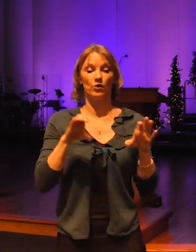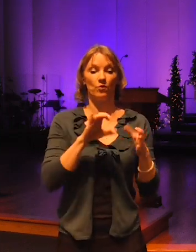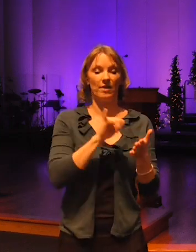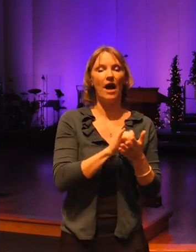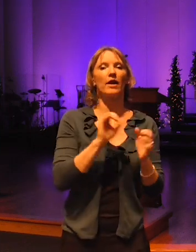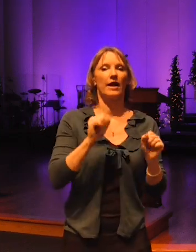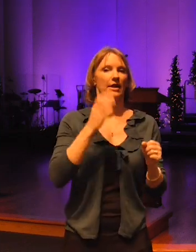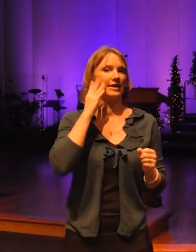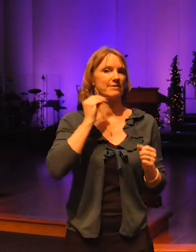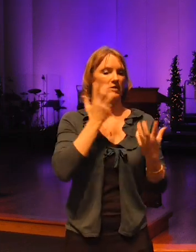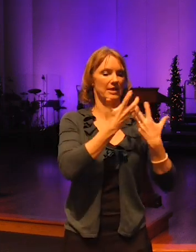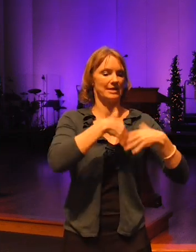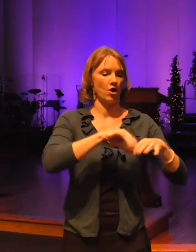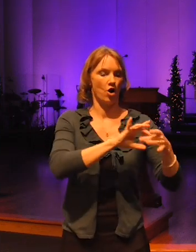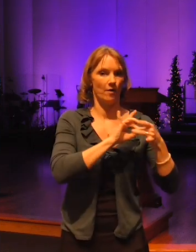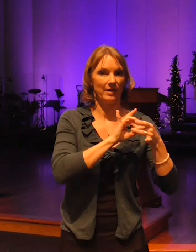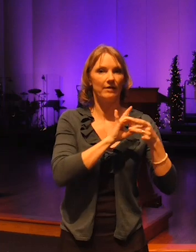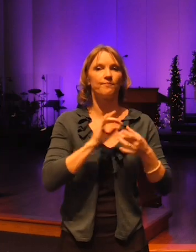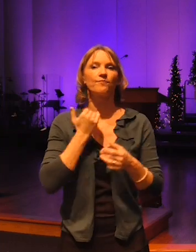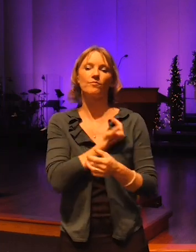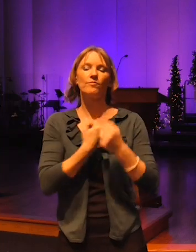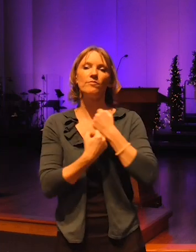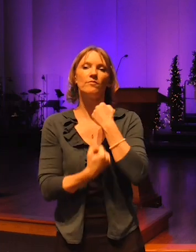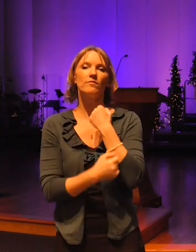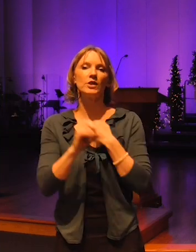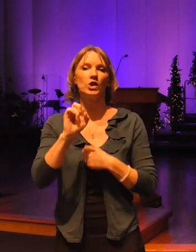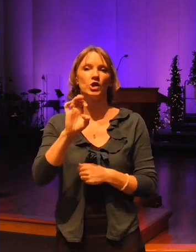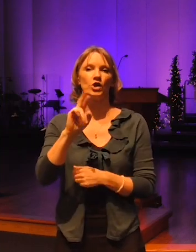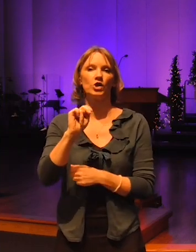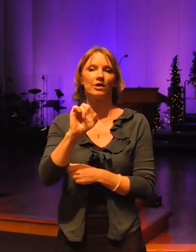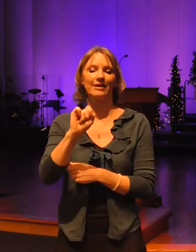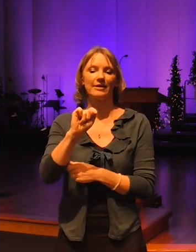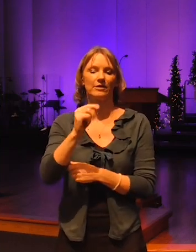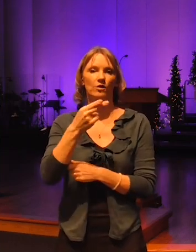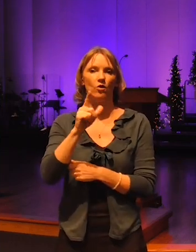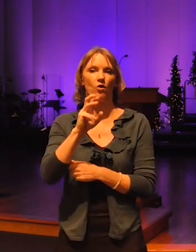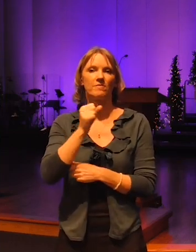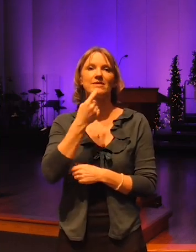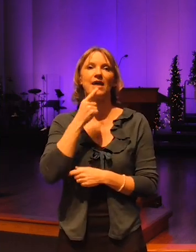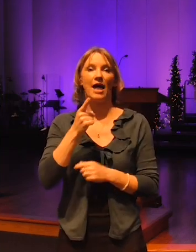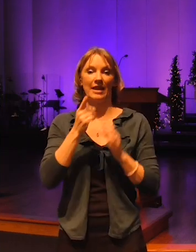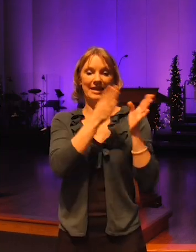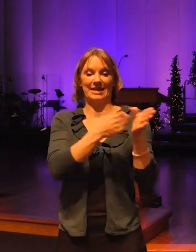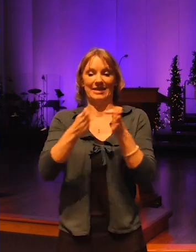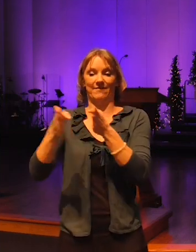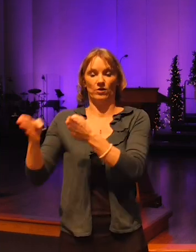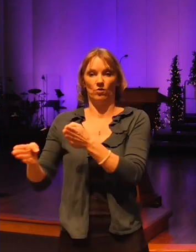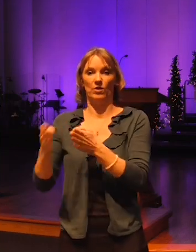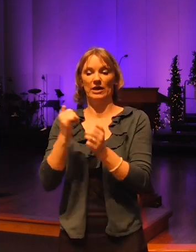Ernest Holmes se refirió al individuo a todos y cada uno de nosotros como